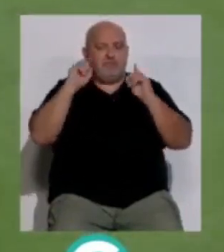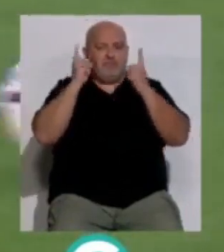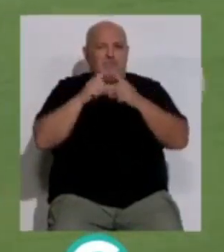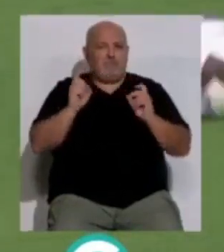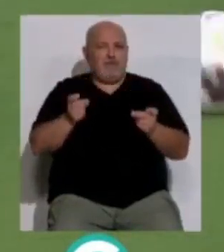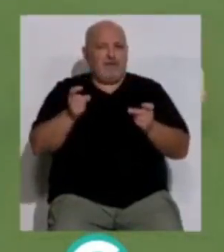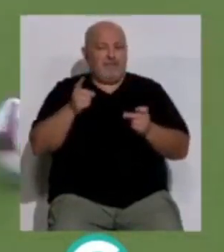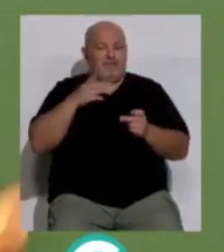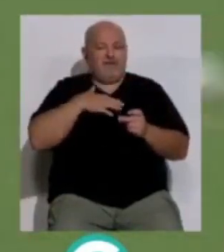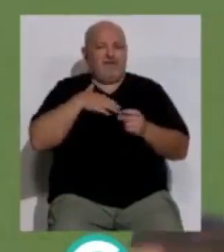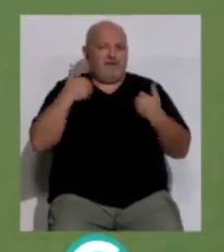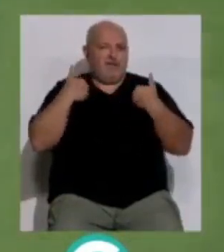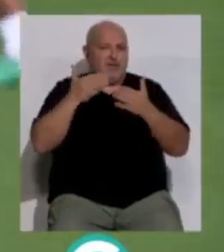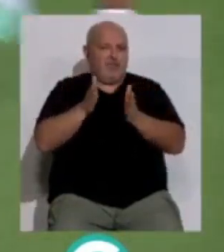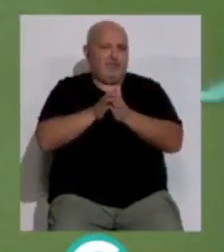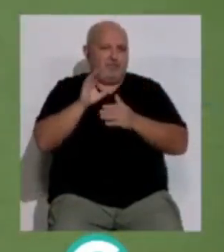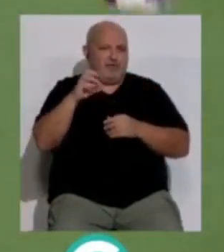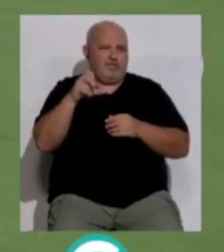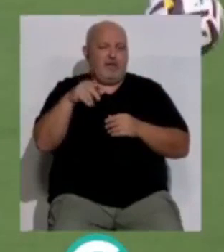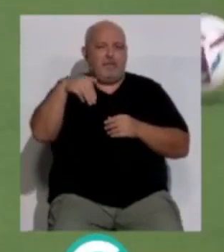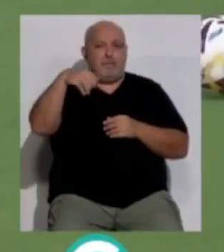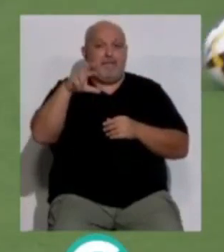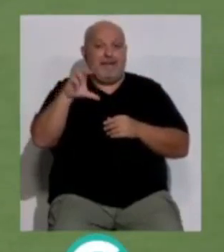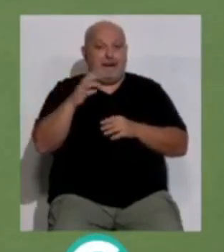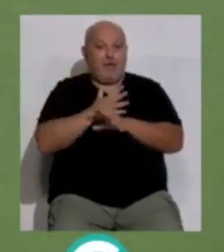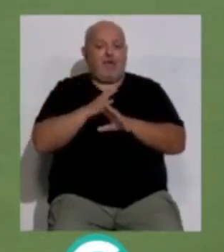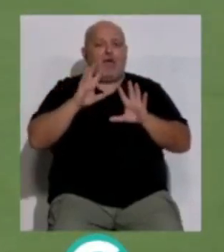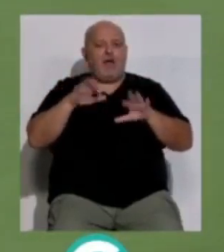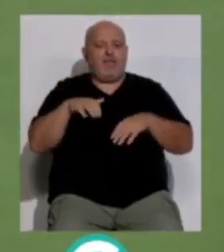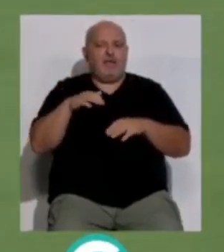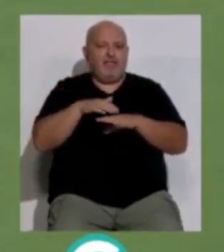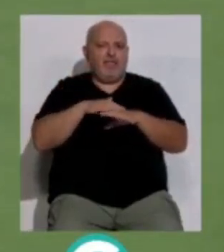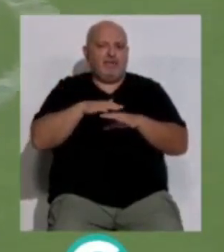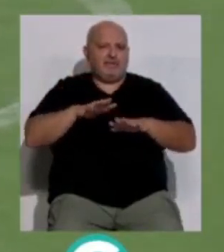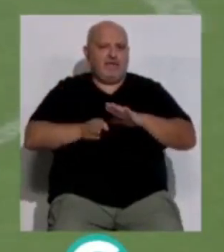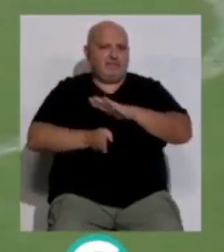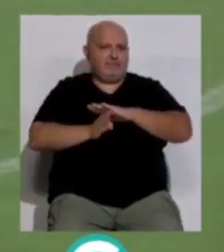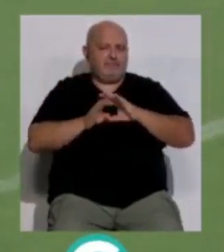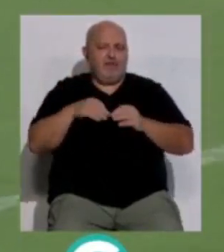Esquivel compañero que Mere se quedaría en el Cádiz vía sesión con opción a compra